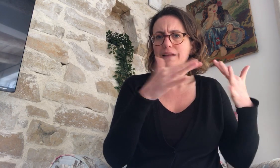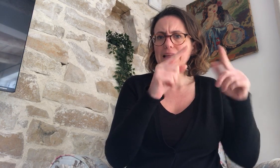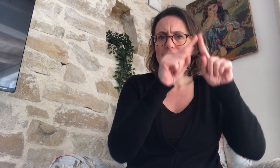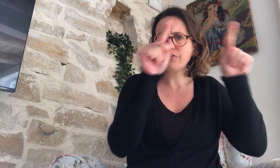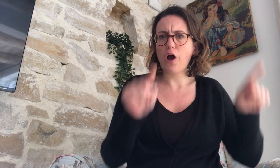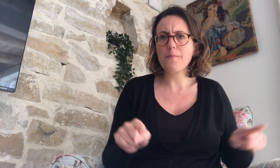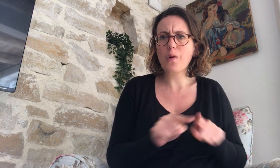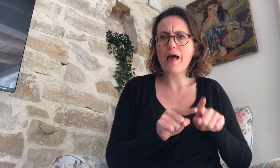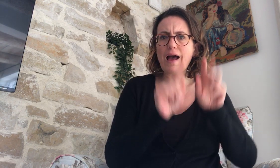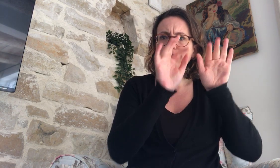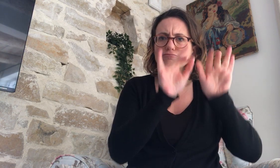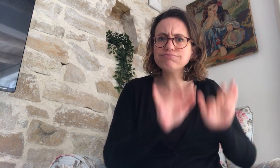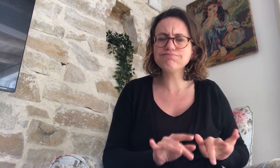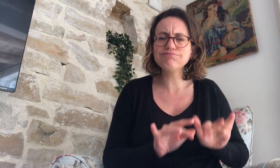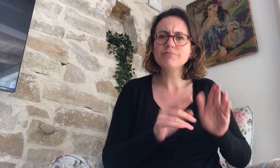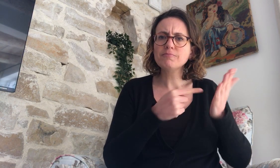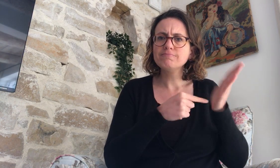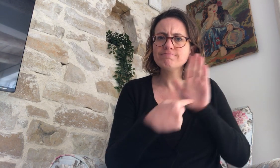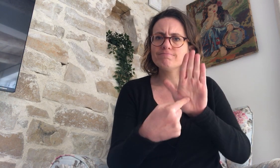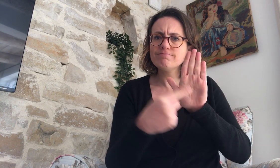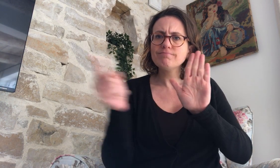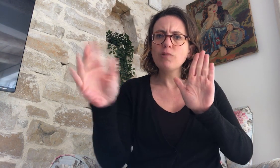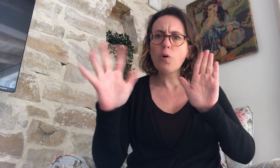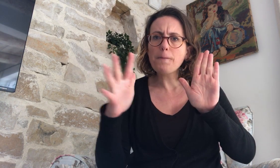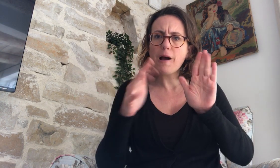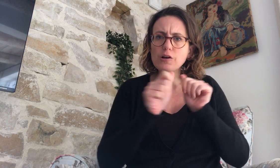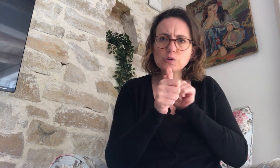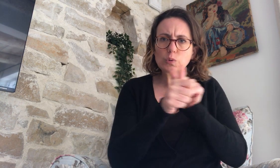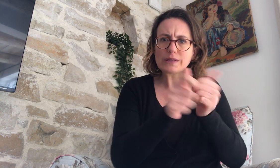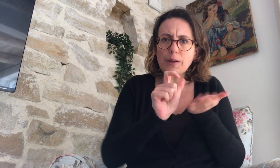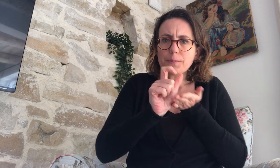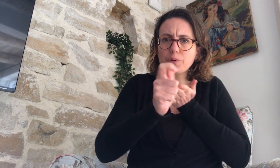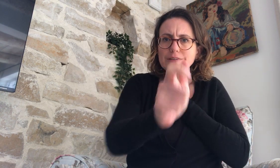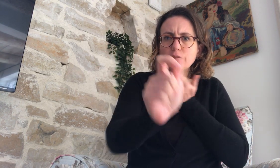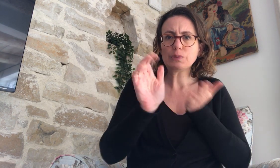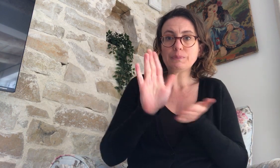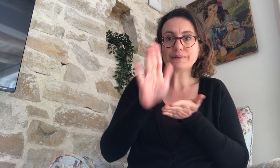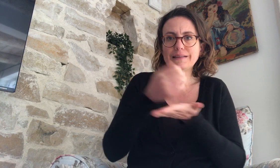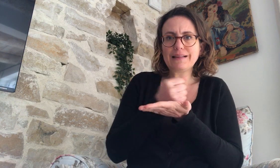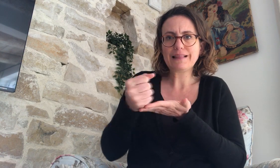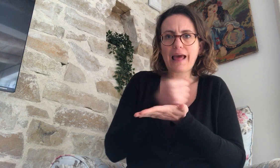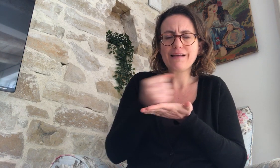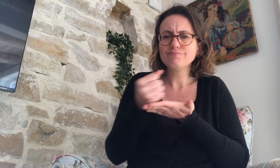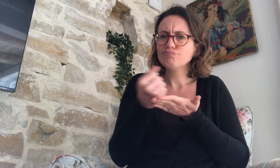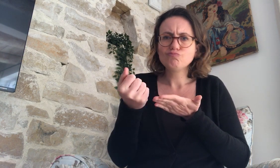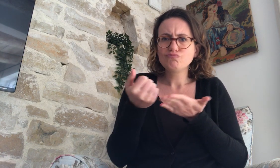Il a déjà préparé un formulaire, avec toutes les indications à suivre pour la procédure de test,